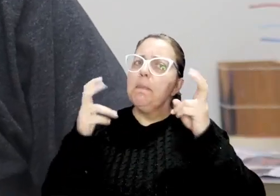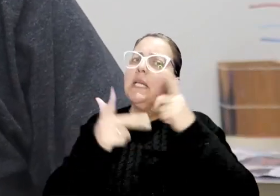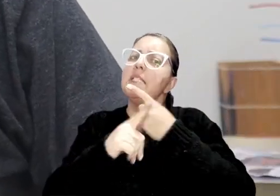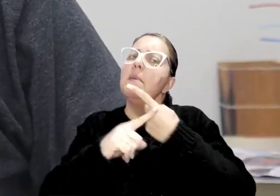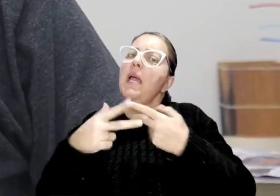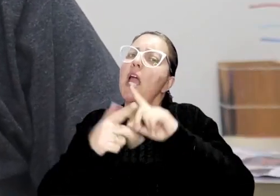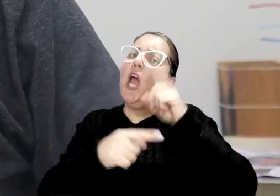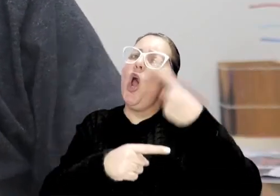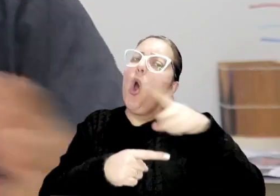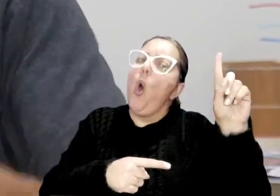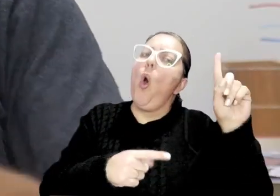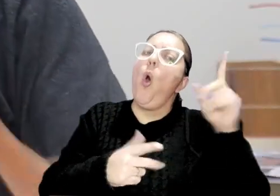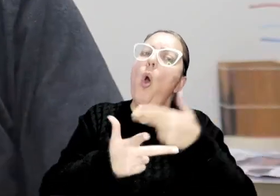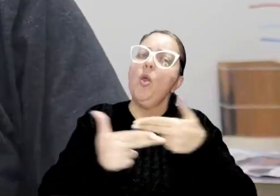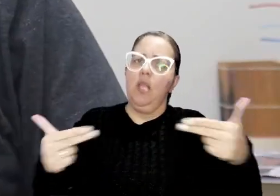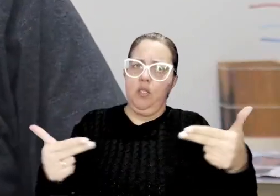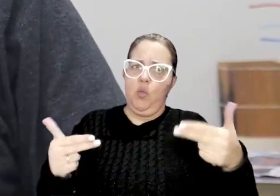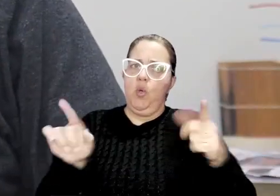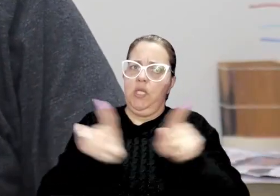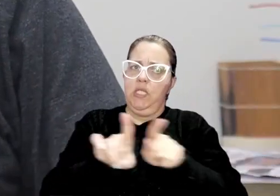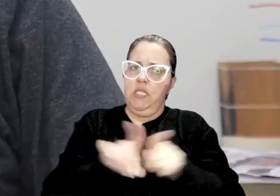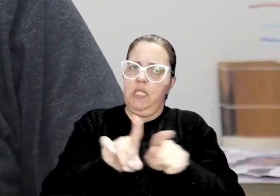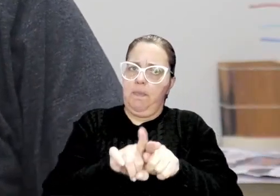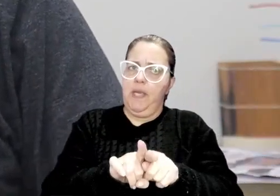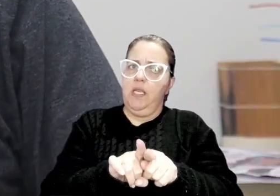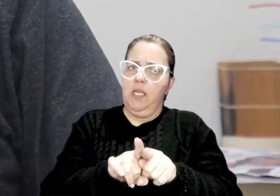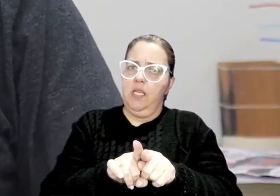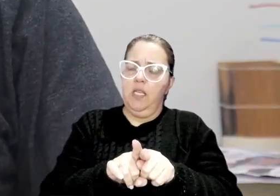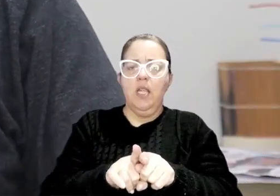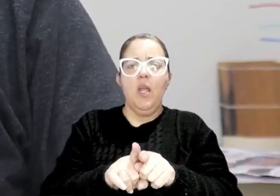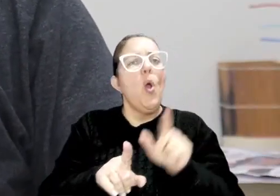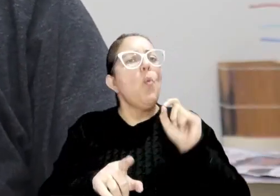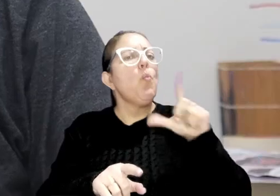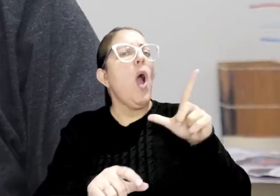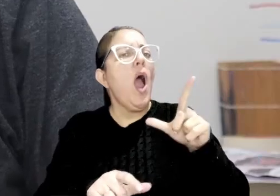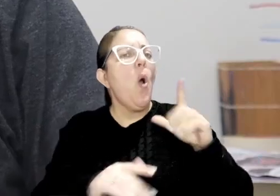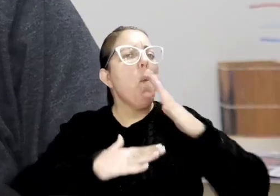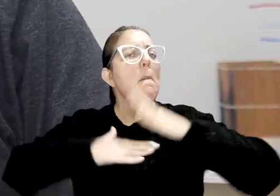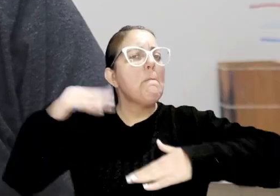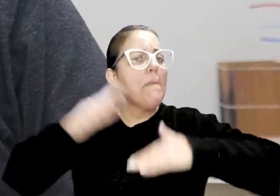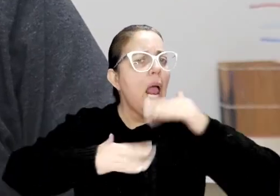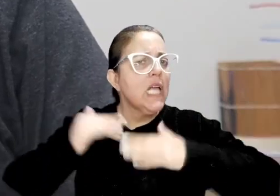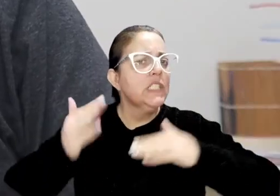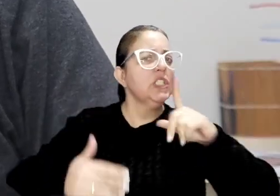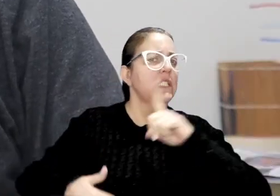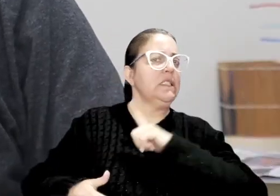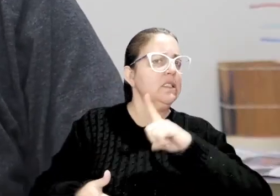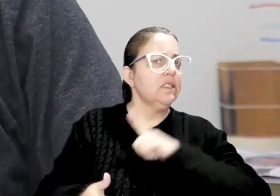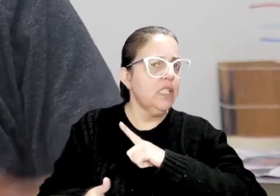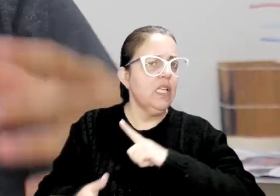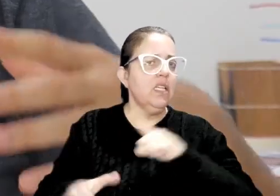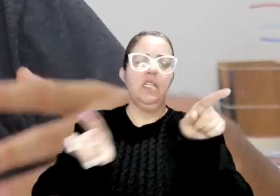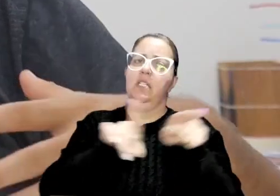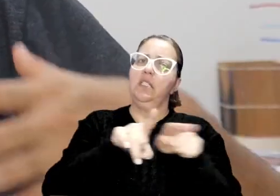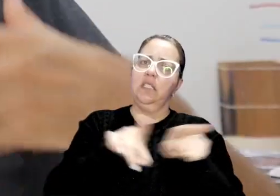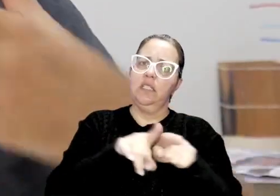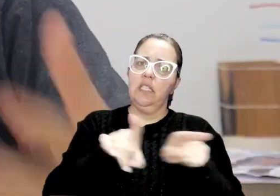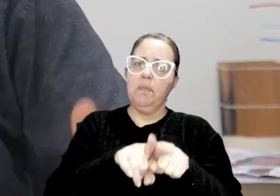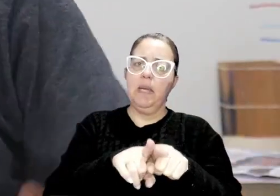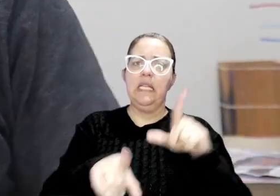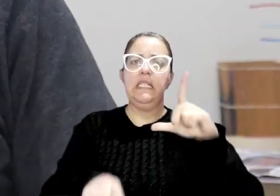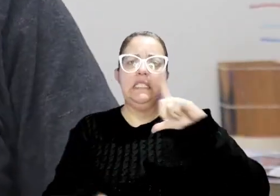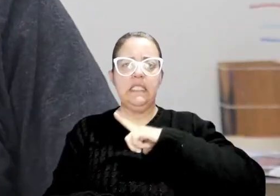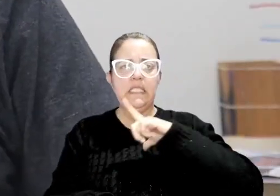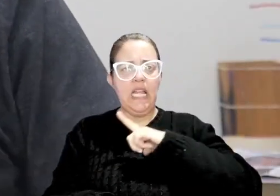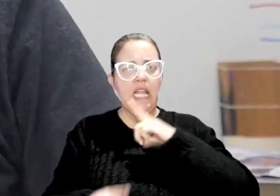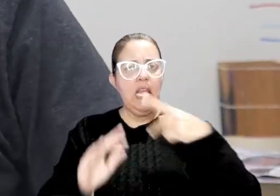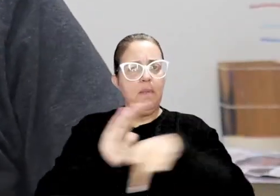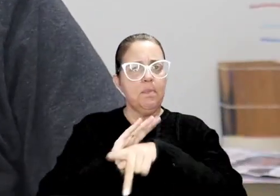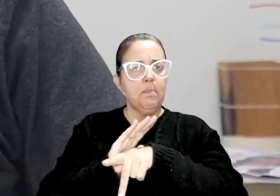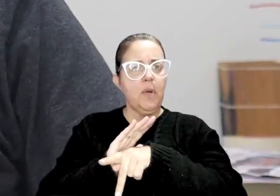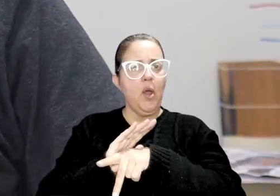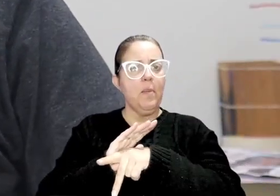atividades existem e eh eh existem por conta desse empreendimento e eh amplificam os impactos ou seja